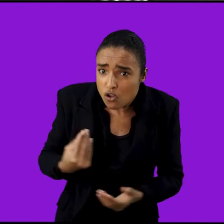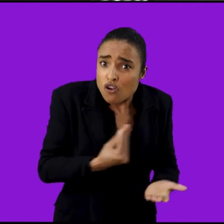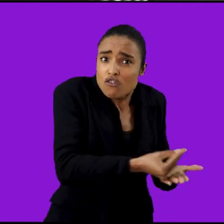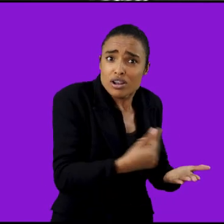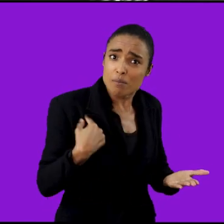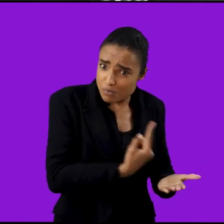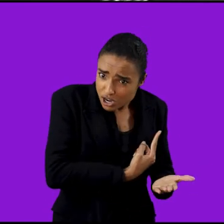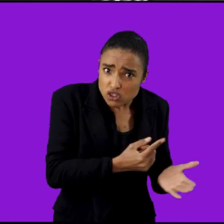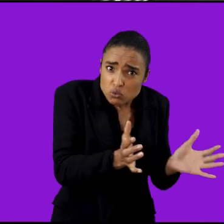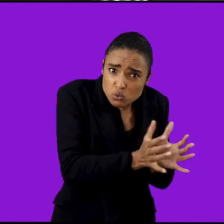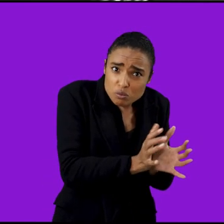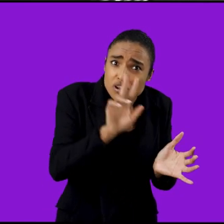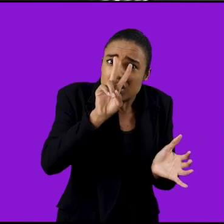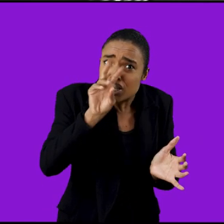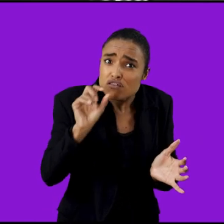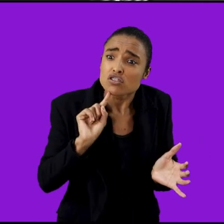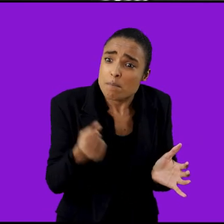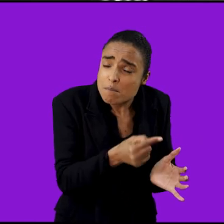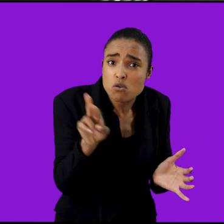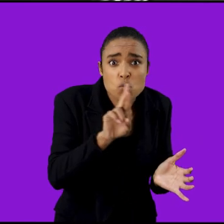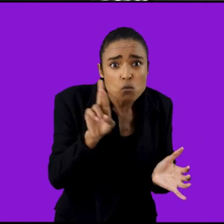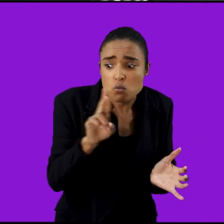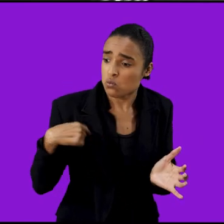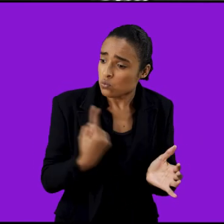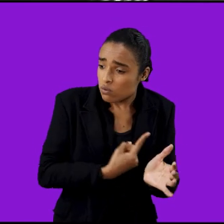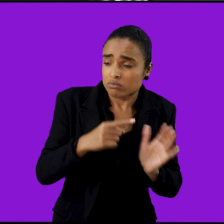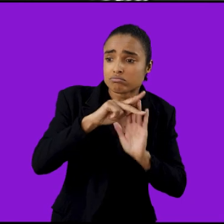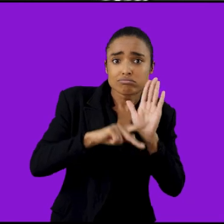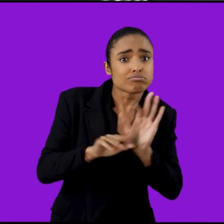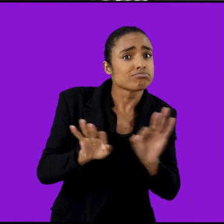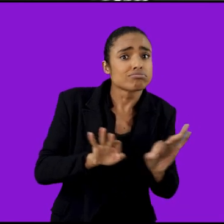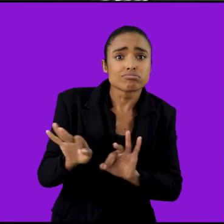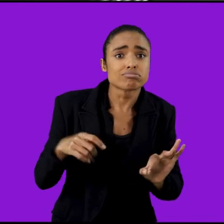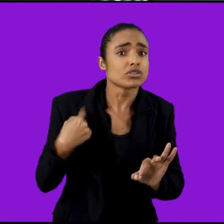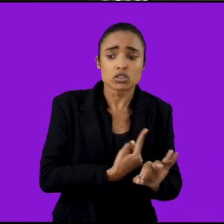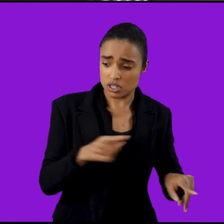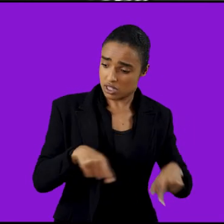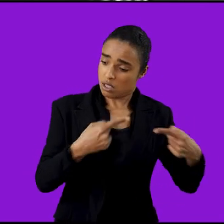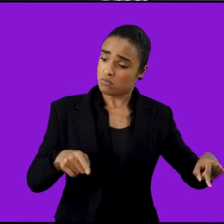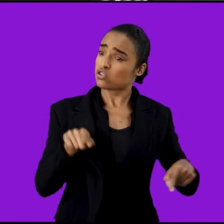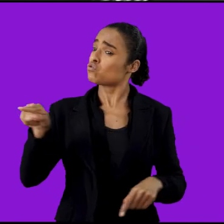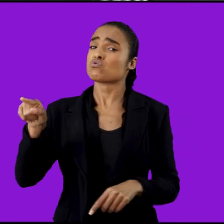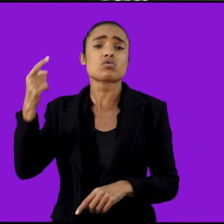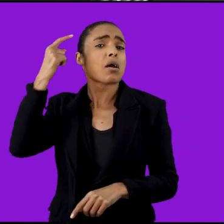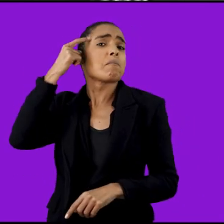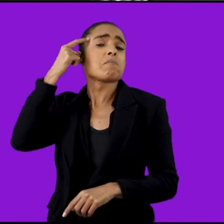não fazia a menor ideia do que a gente tava fazendo. Da onde a nossa visão tava. Do projeto